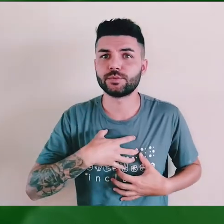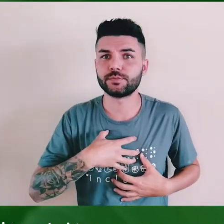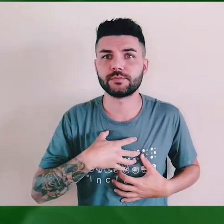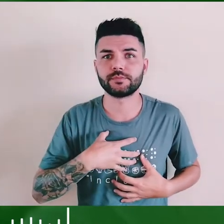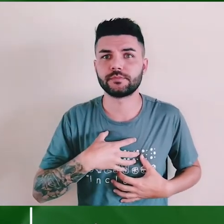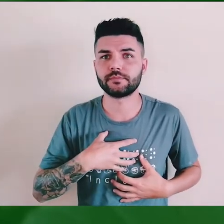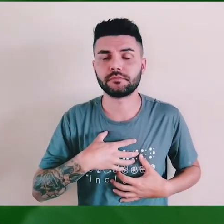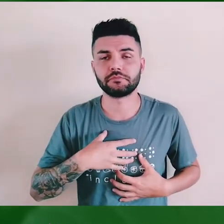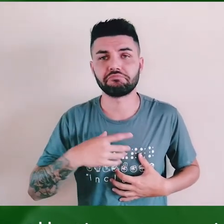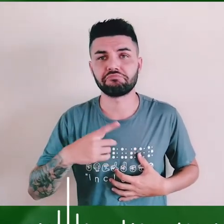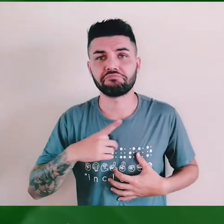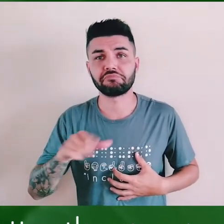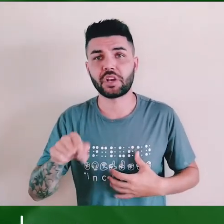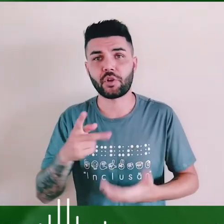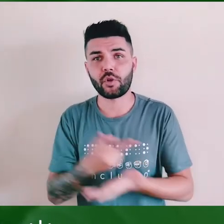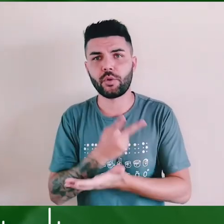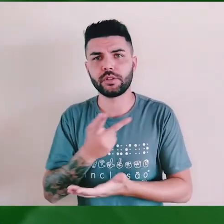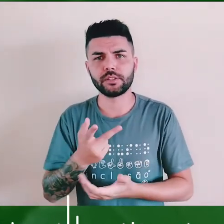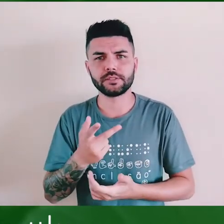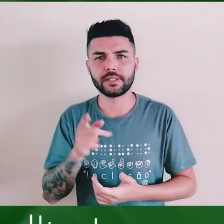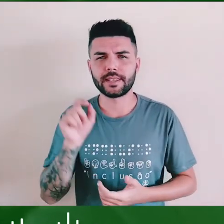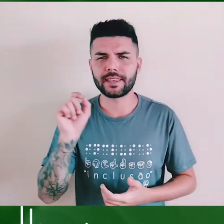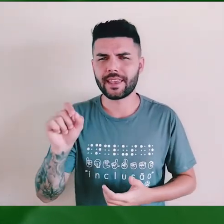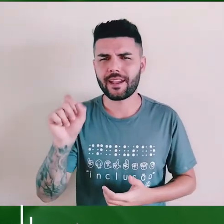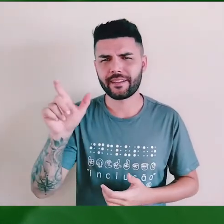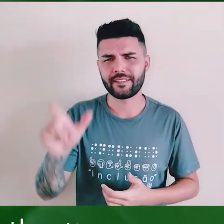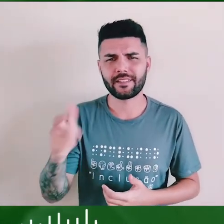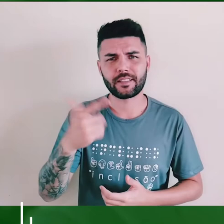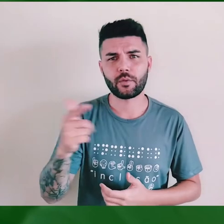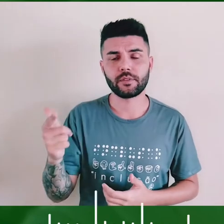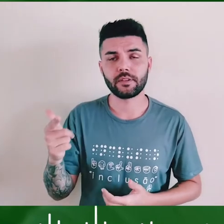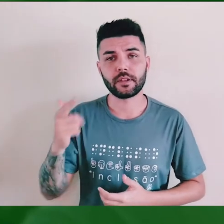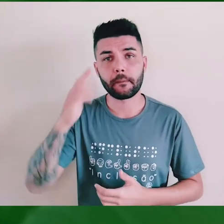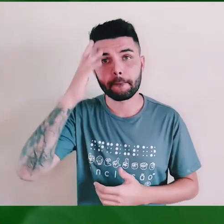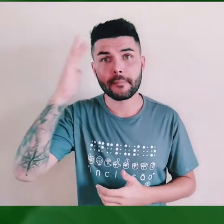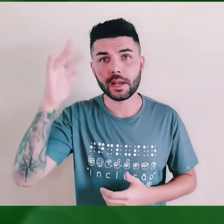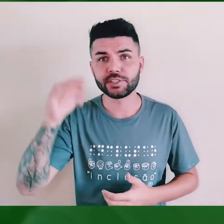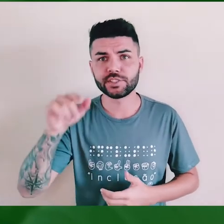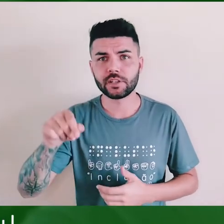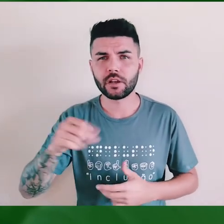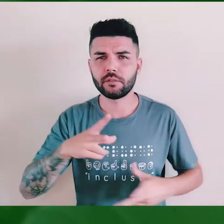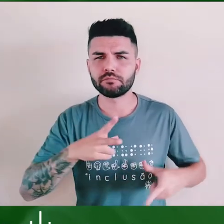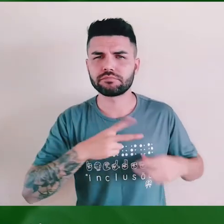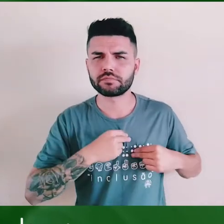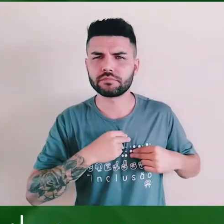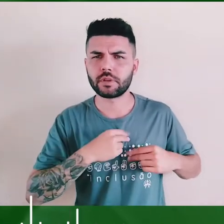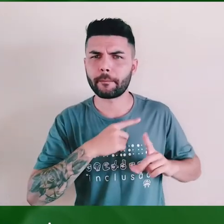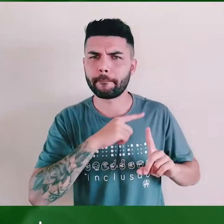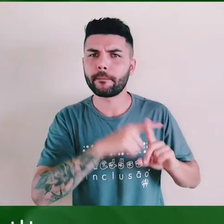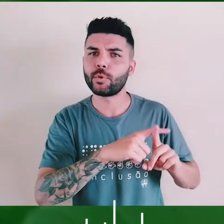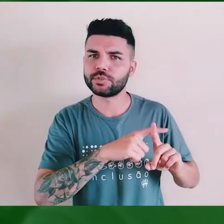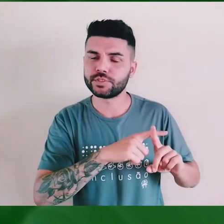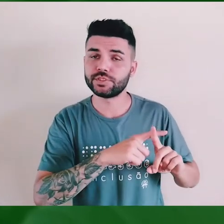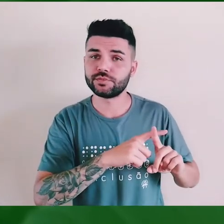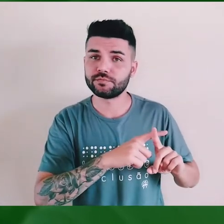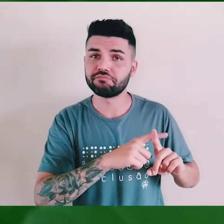pra quem não tem, imagina para quem tem atestado que pegou corona vírus. Gabriel:A gente recebeu